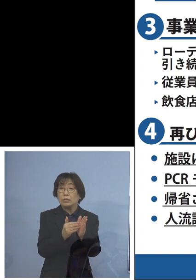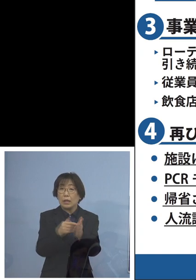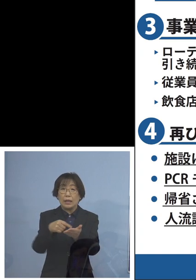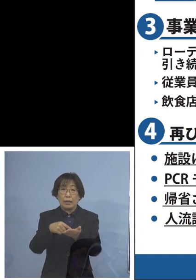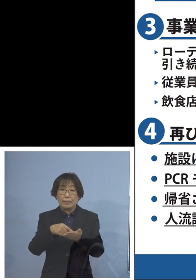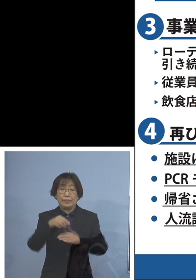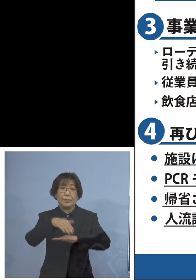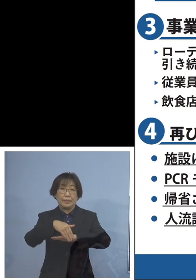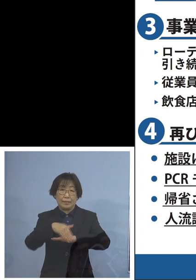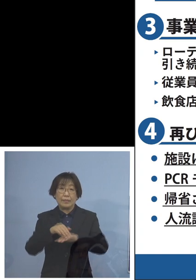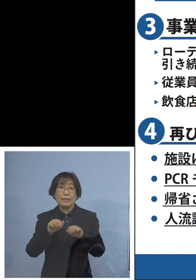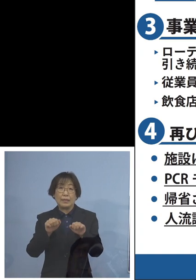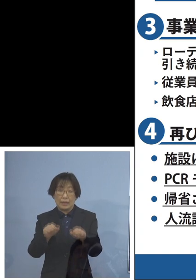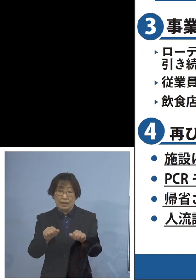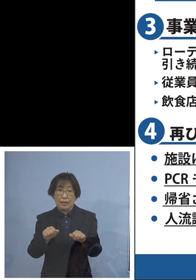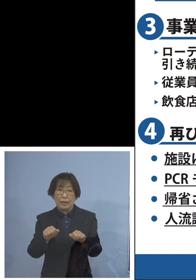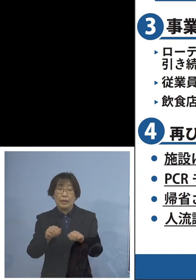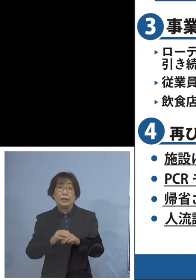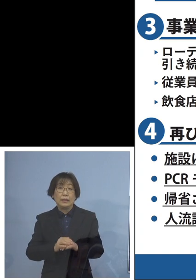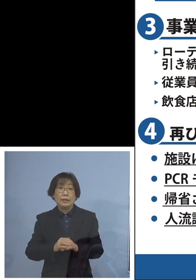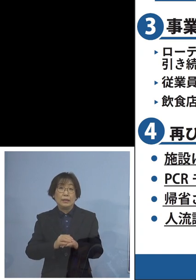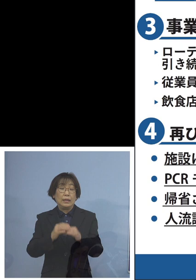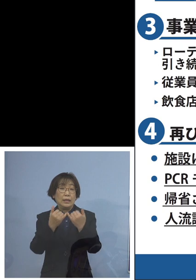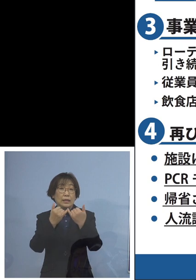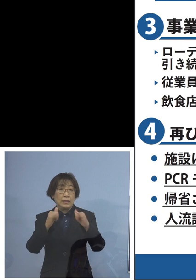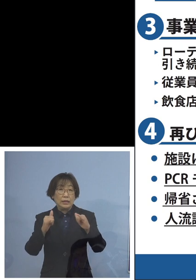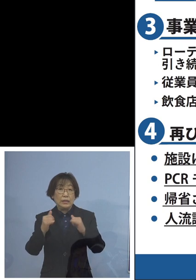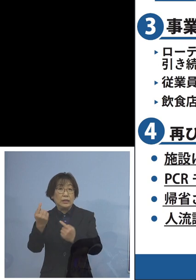また、人流調査も 引き続きしっかりと行 い